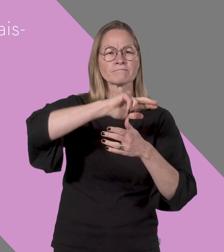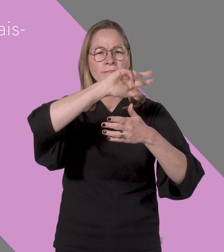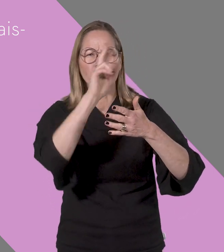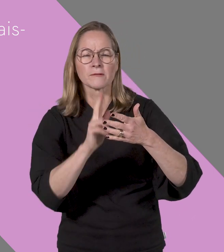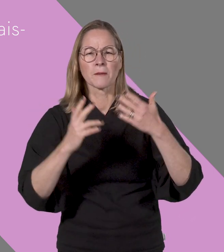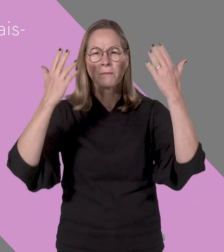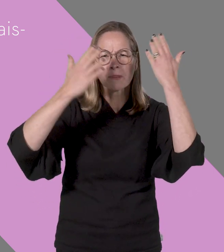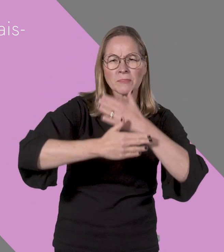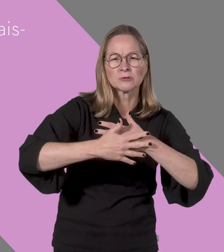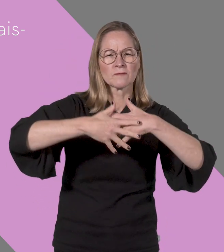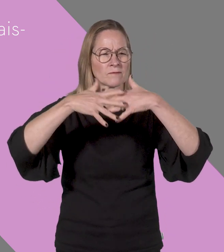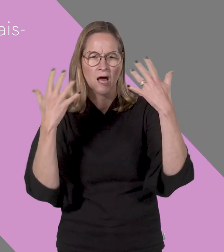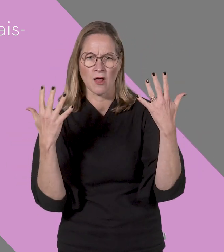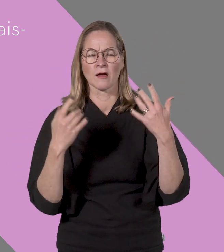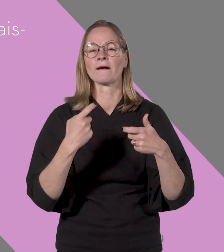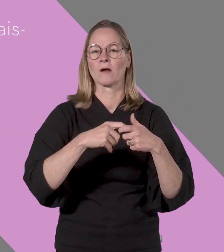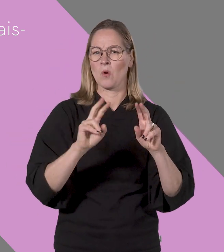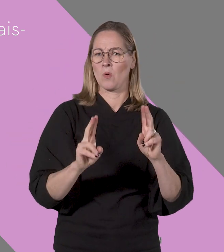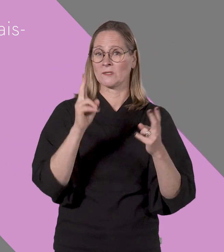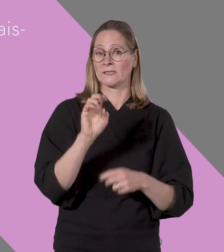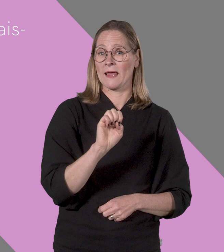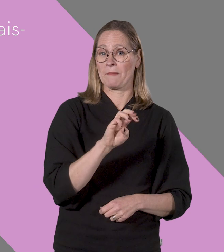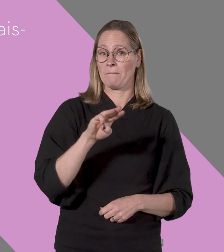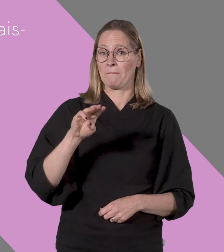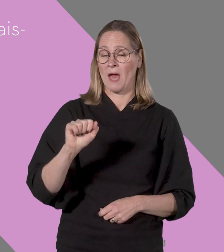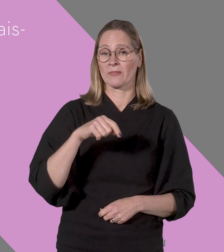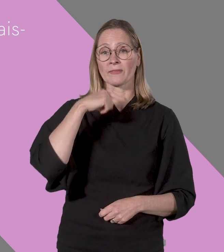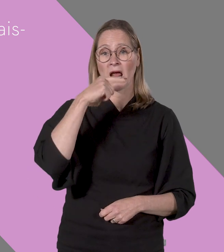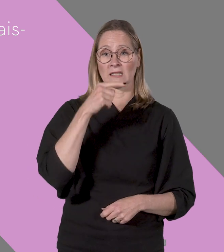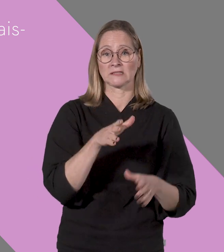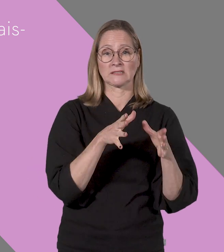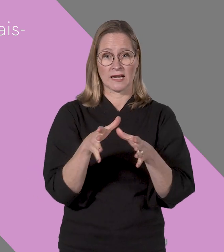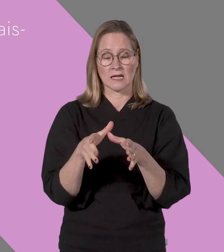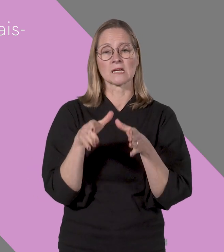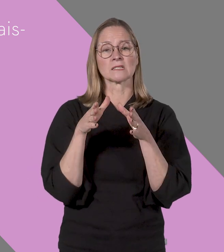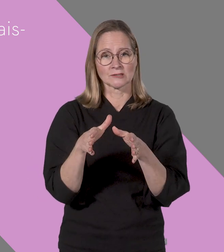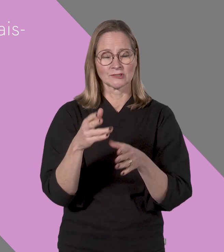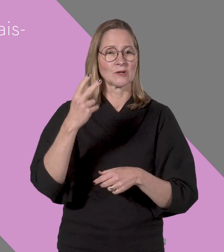sekä pimeydestä ja valosta uudessa EMMA Talks -sarjan jaksossa -